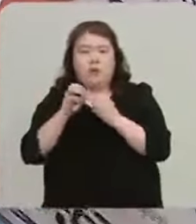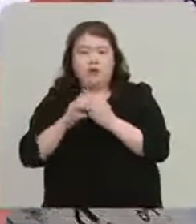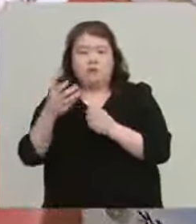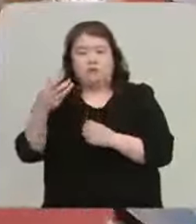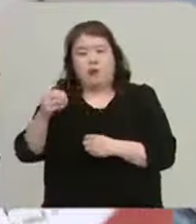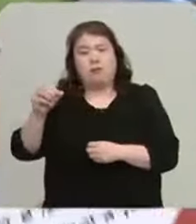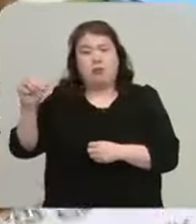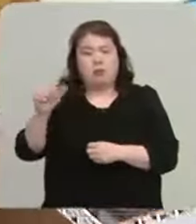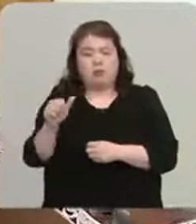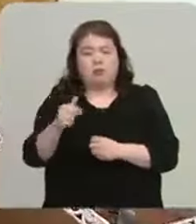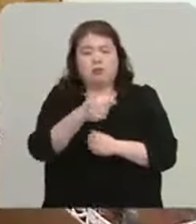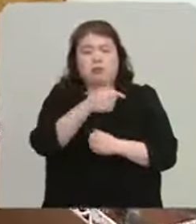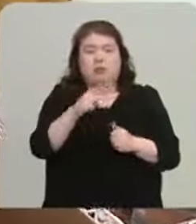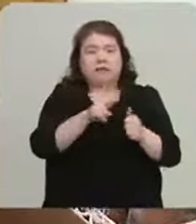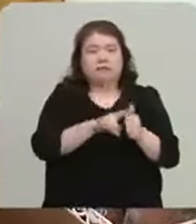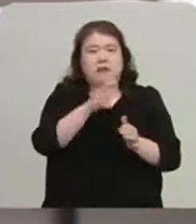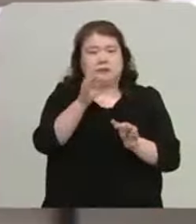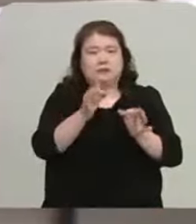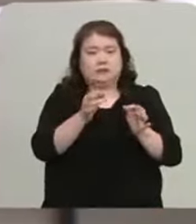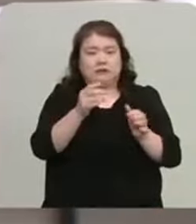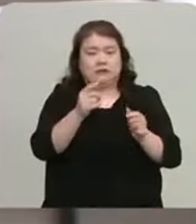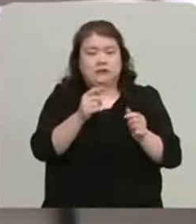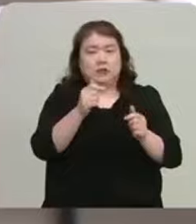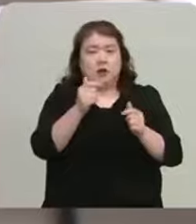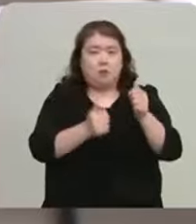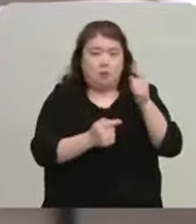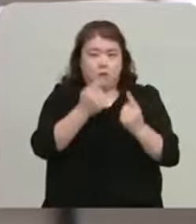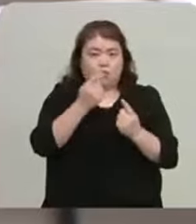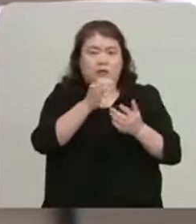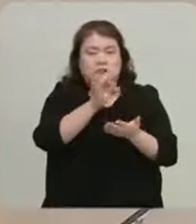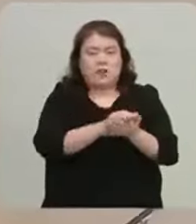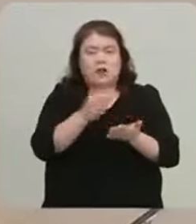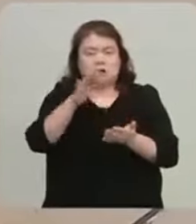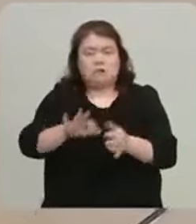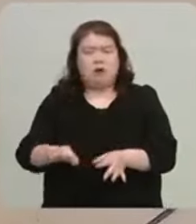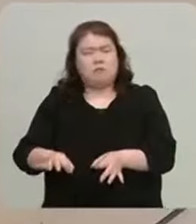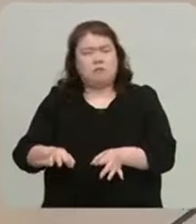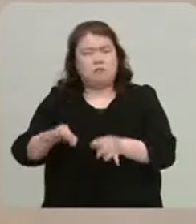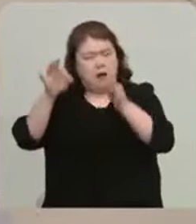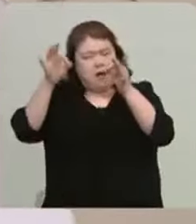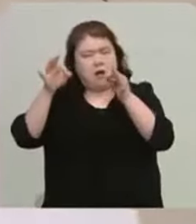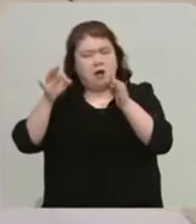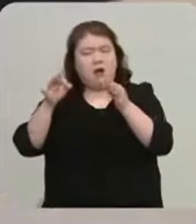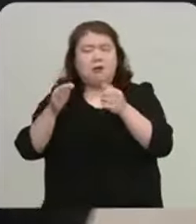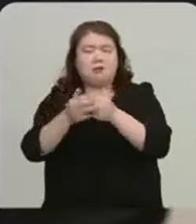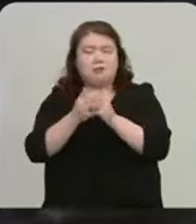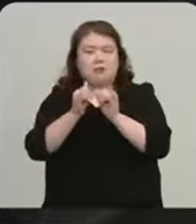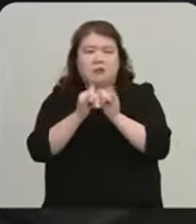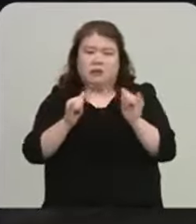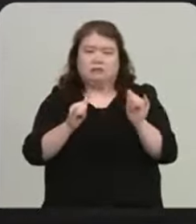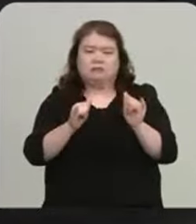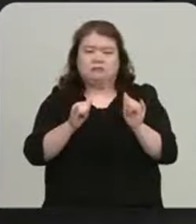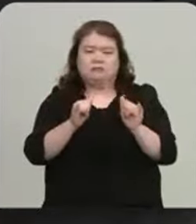일반 대형마트보다는 싸다지만 크게 오른 과일 가격에 소비자들은 쉽사리 장바구니를 채우지 못합니다.